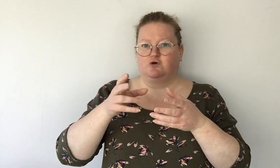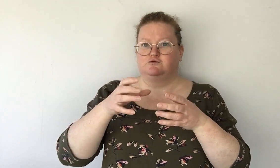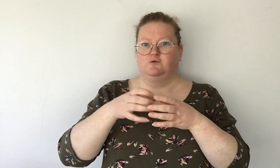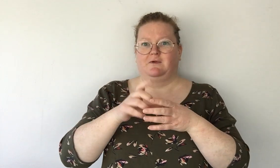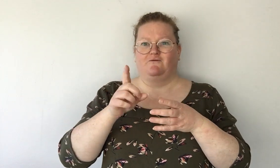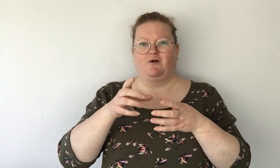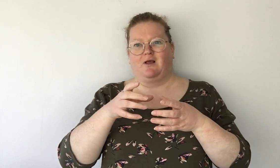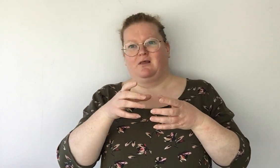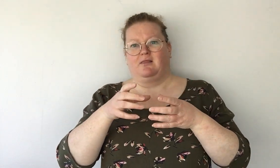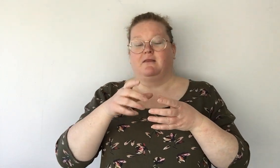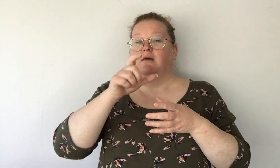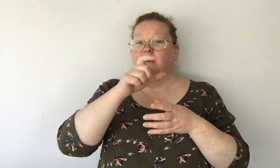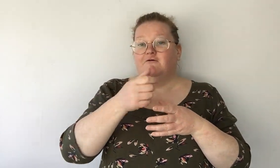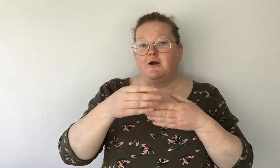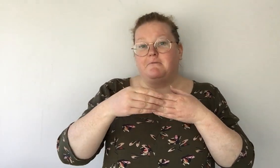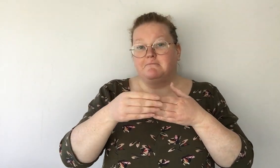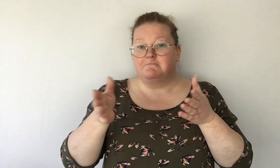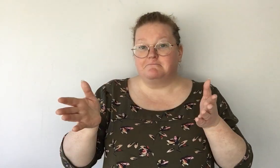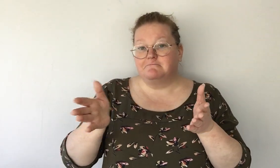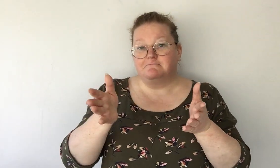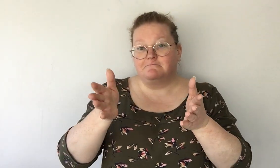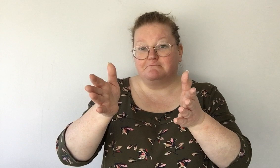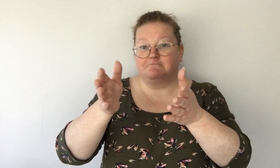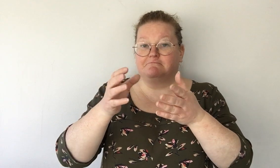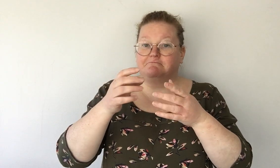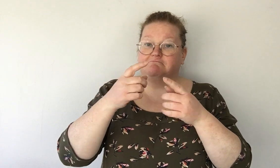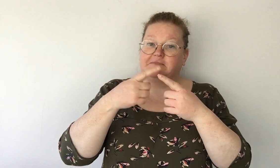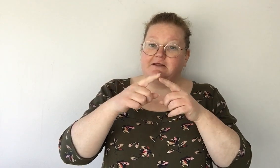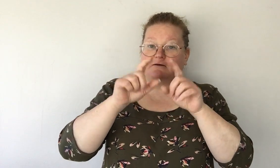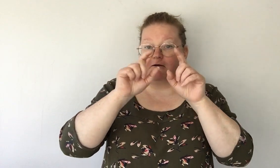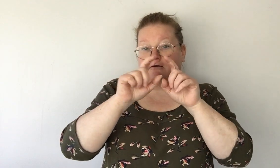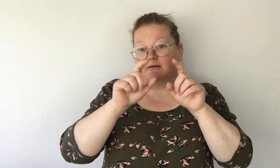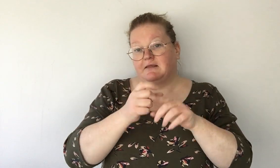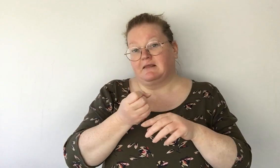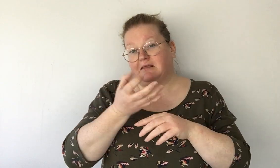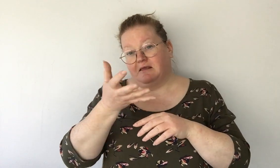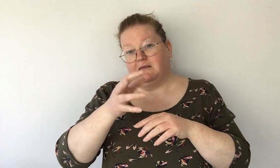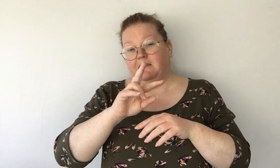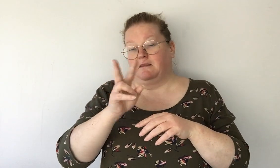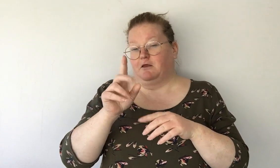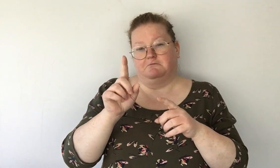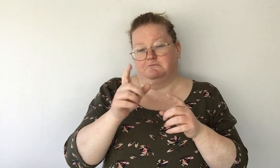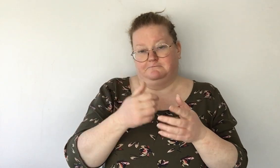Hän voi tarvittaessa myös ohjata keskustelua ja heittää ryhmälle aiheita.